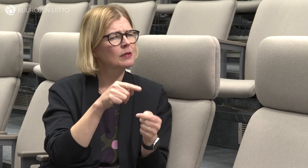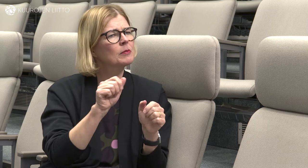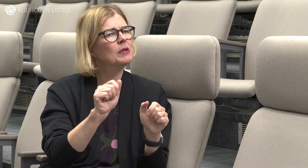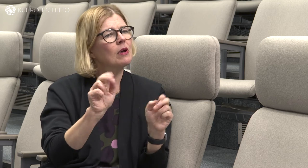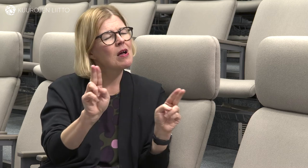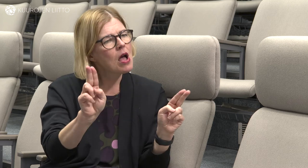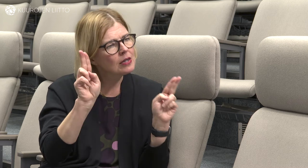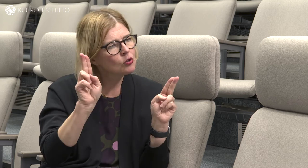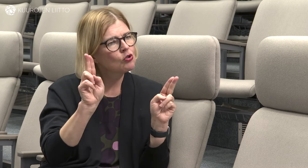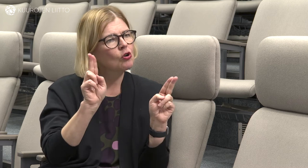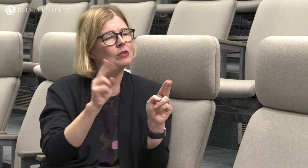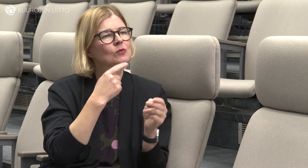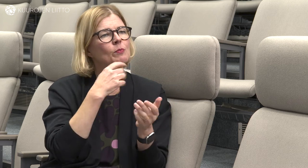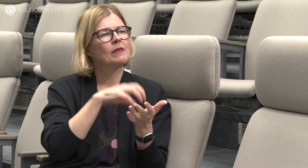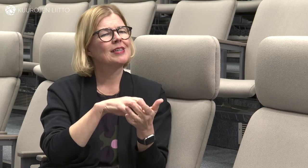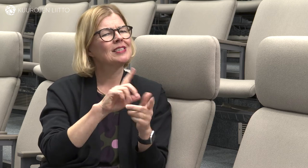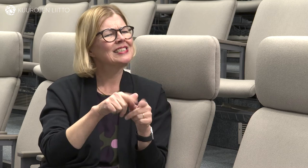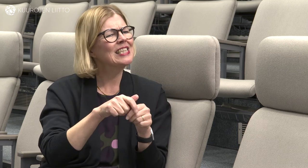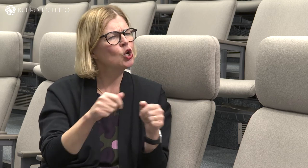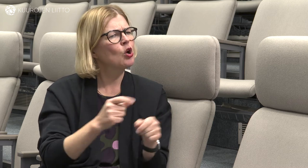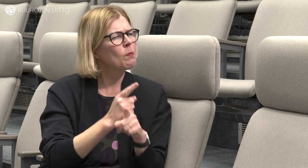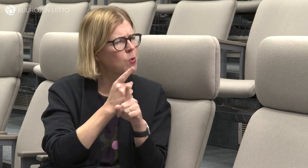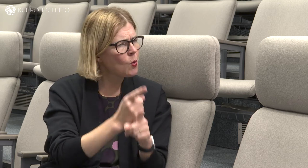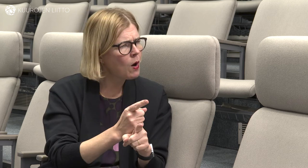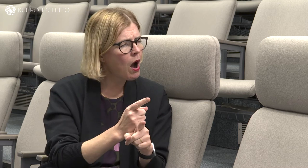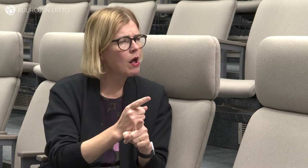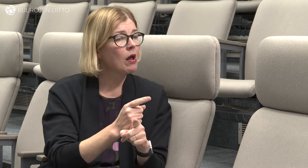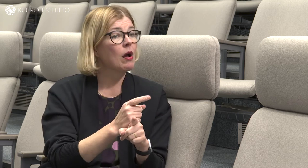tulee Suomen valtion sitoutua aidosti sen toteuttamiseen.